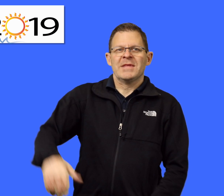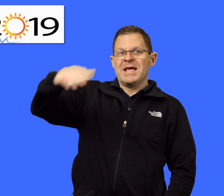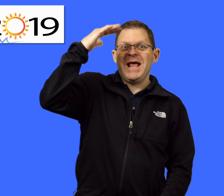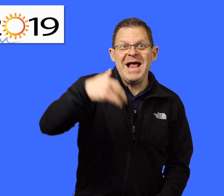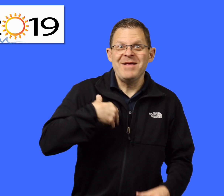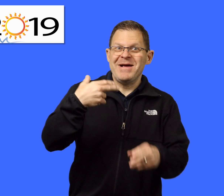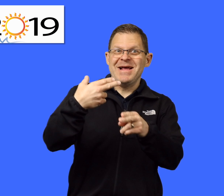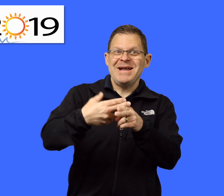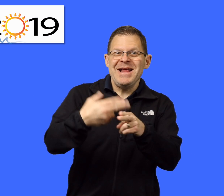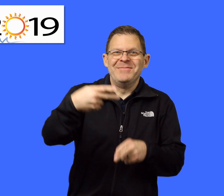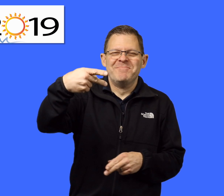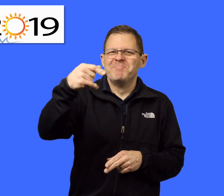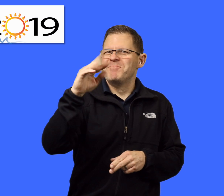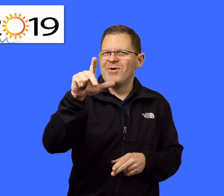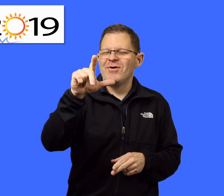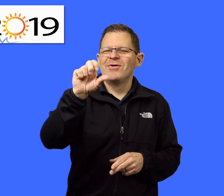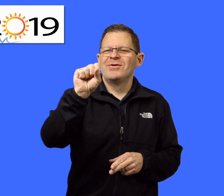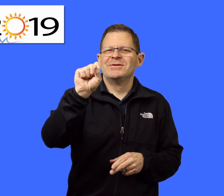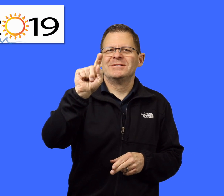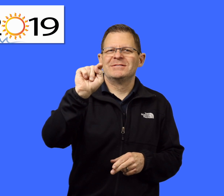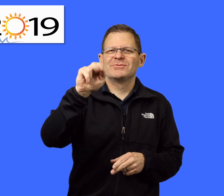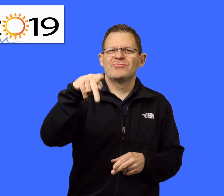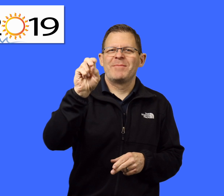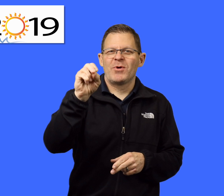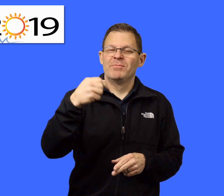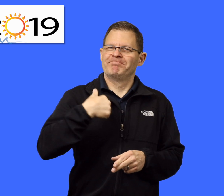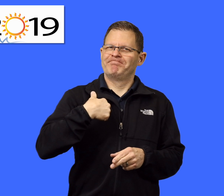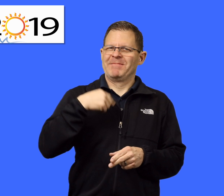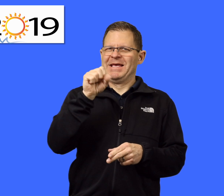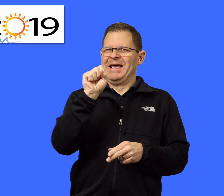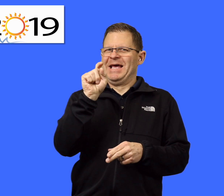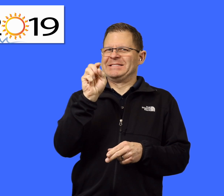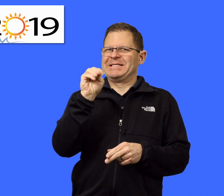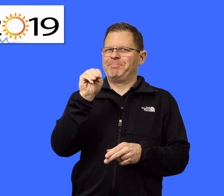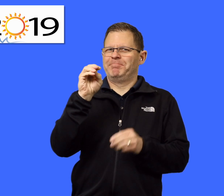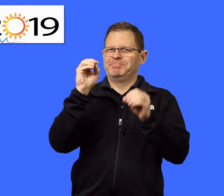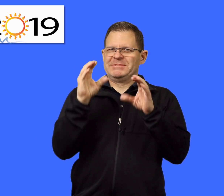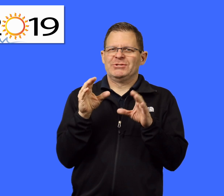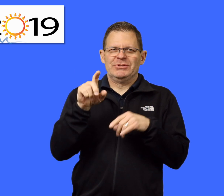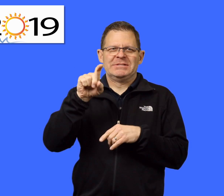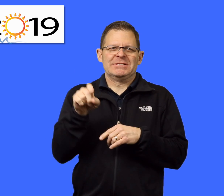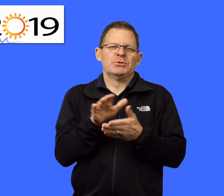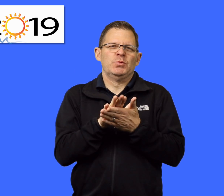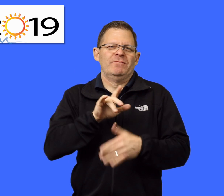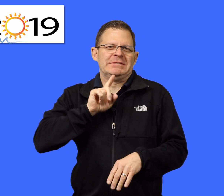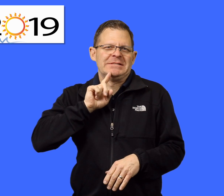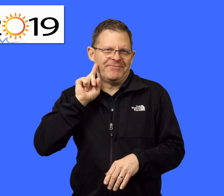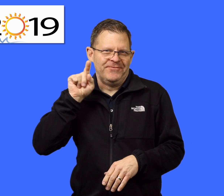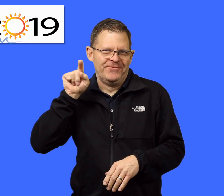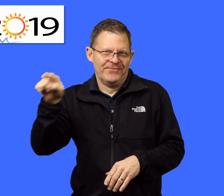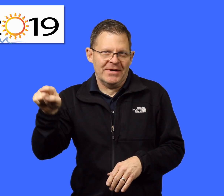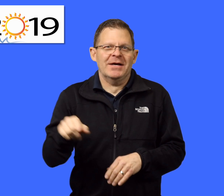Hola! Mi nombre es Paul Stropko. Soy maestro de la Escuela para Sordos de Texas en el programa STEM.